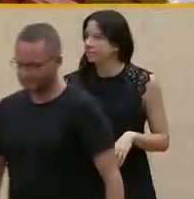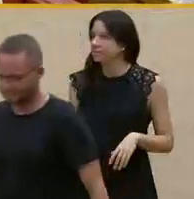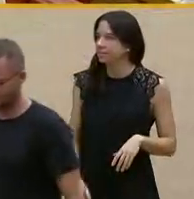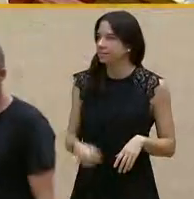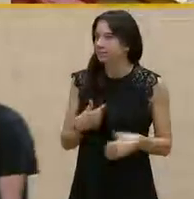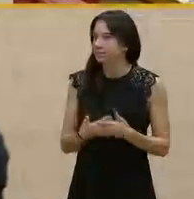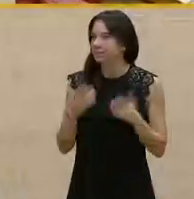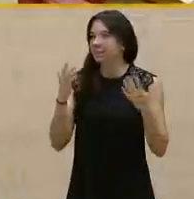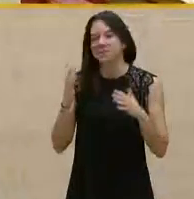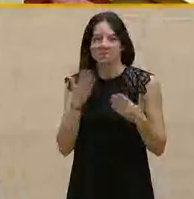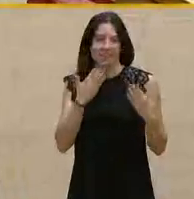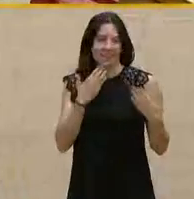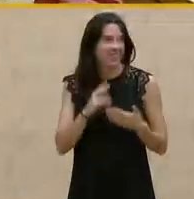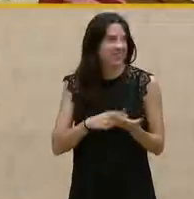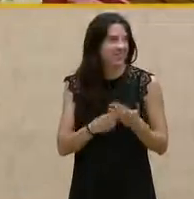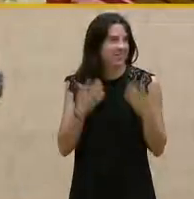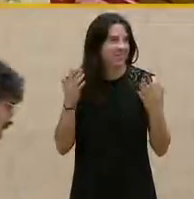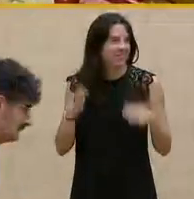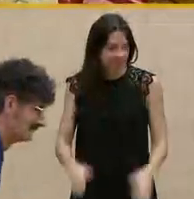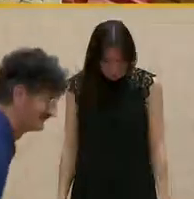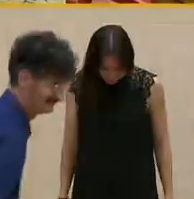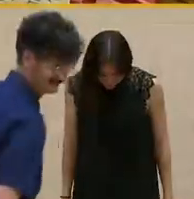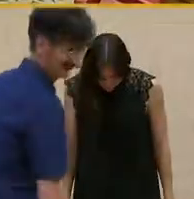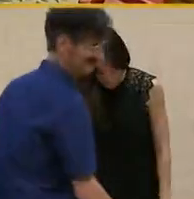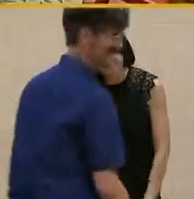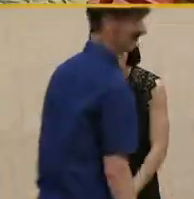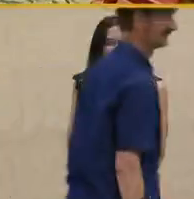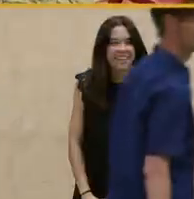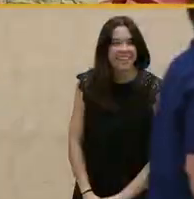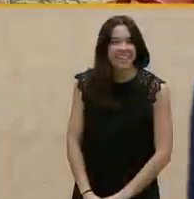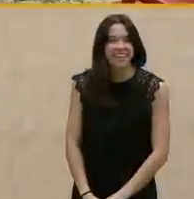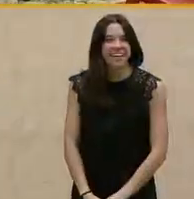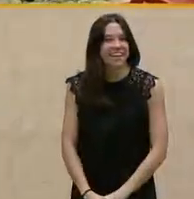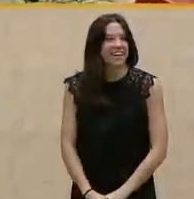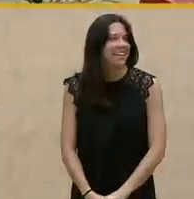(Aplausos) Bien.